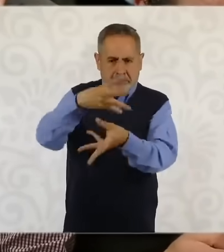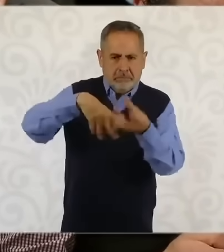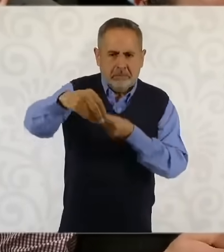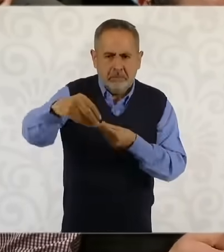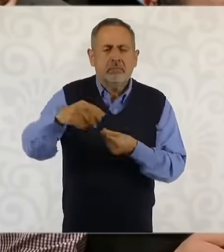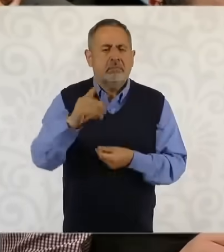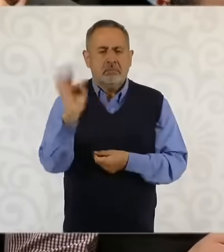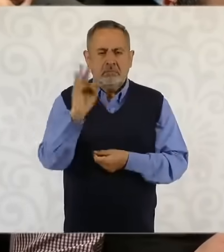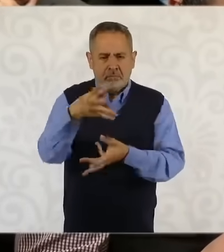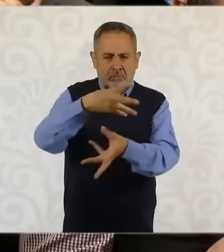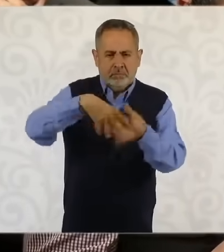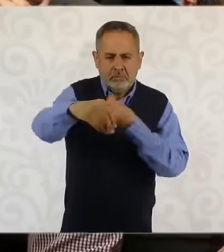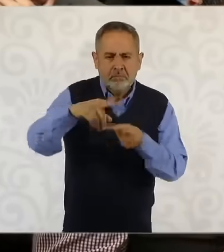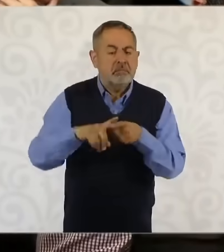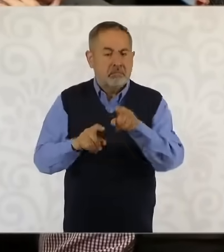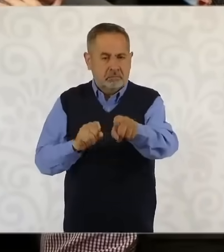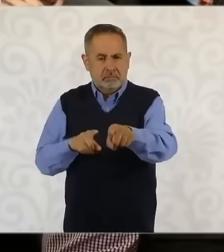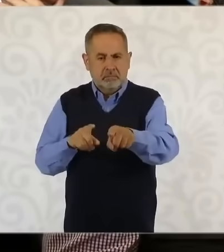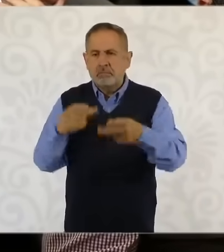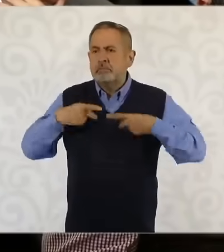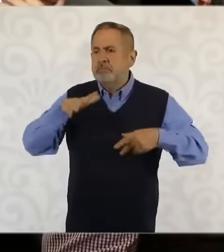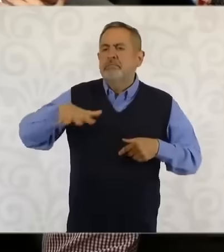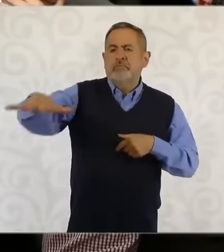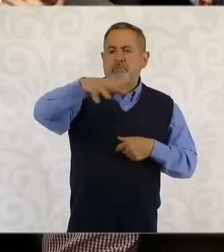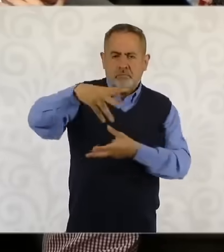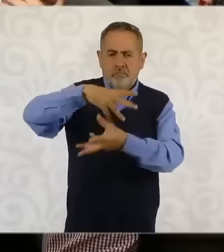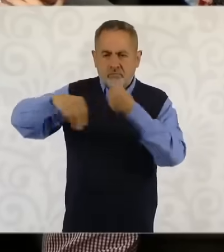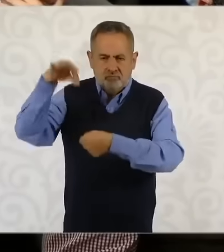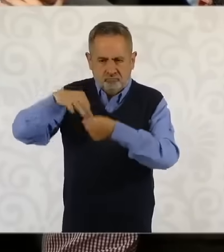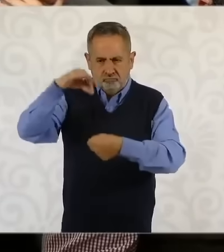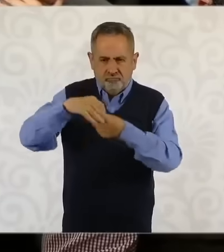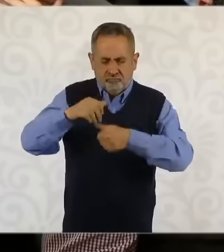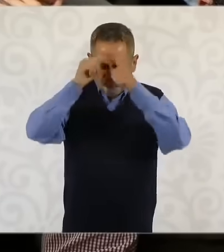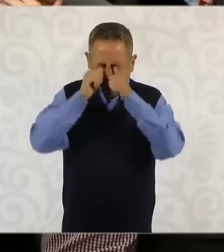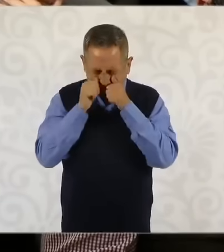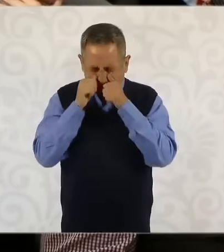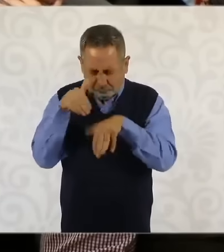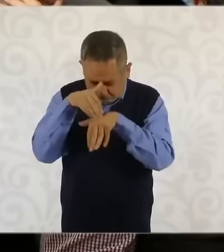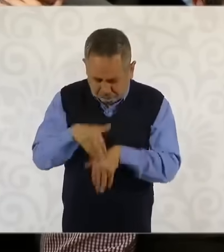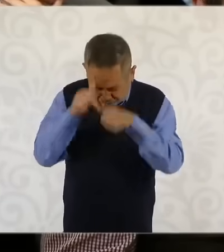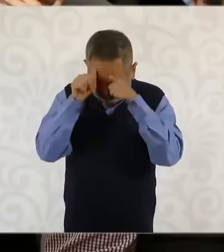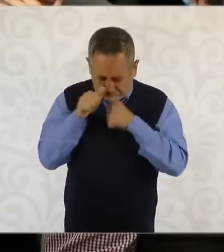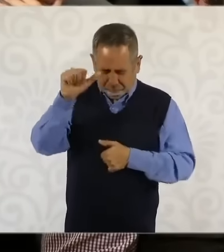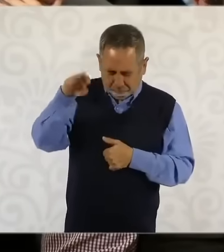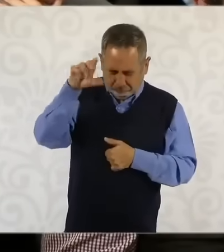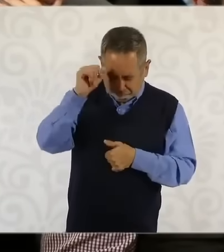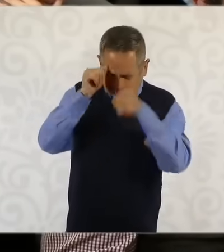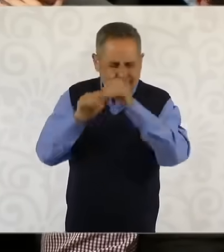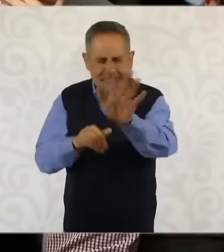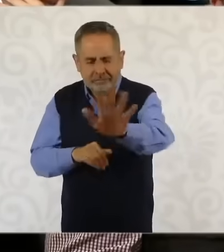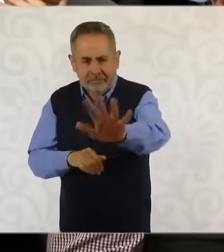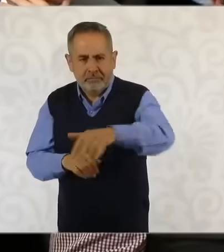los zapatos no del pueblo que ha votado ciegamente por AMLO y no por ese pueblo que le ayudó a llegar